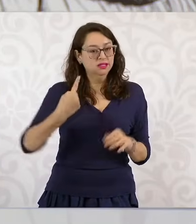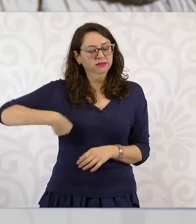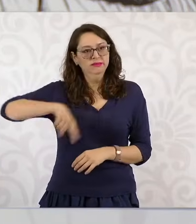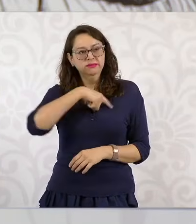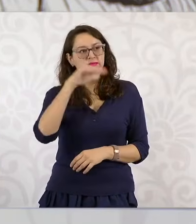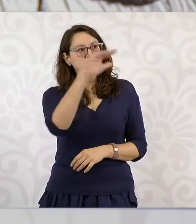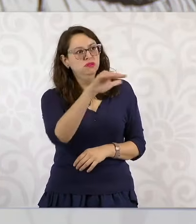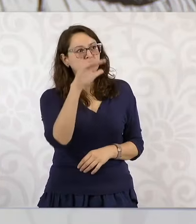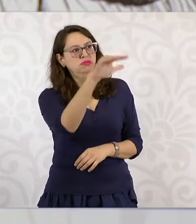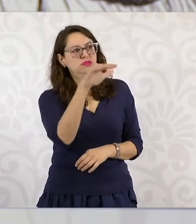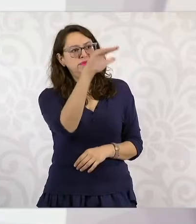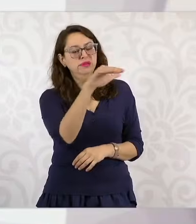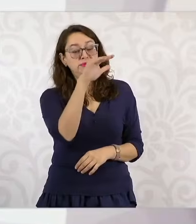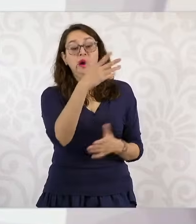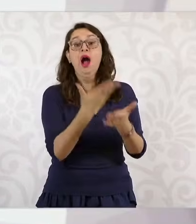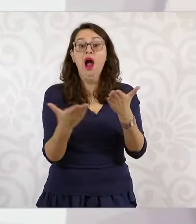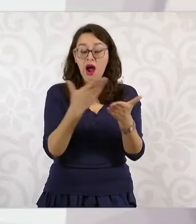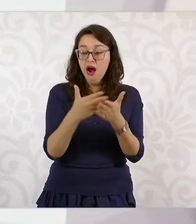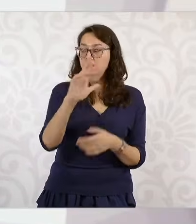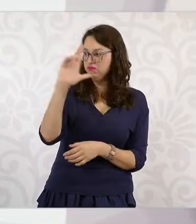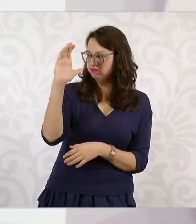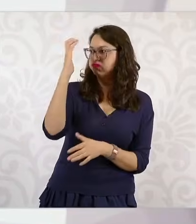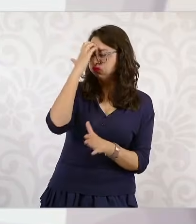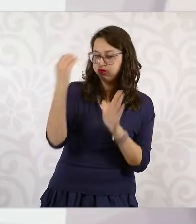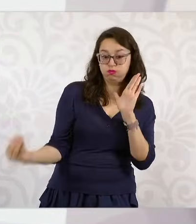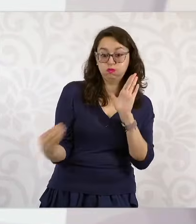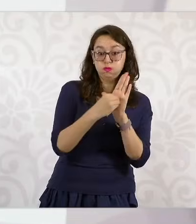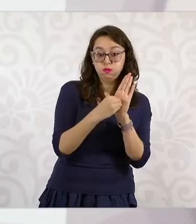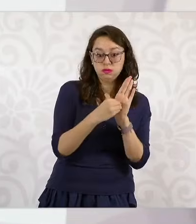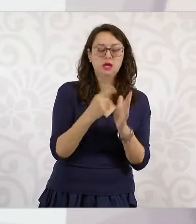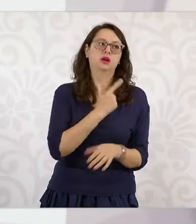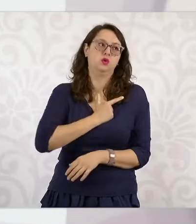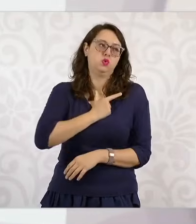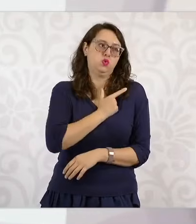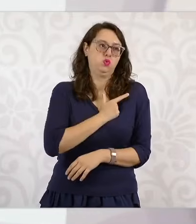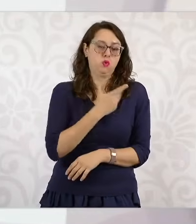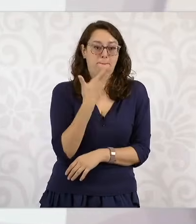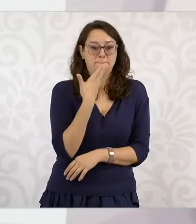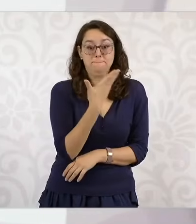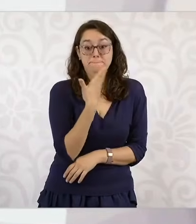da mucho gusto que lo hayan reconocido en su estrategia. De igual manera nos da mucho gusto